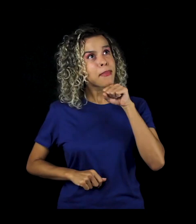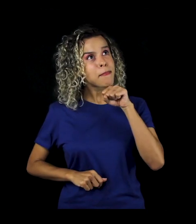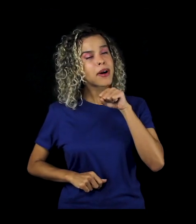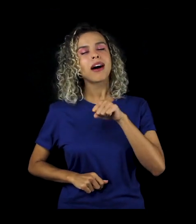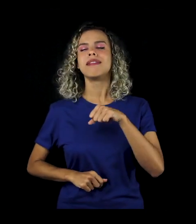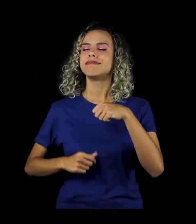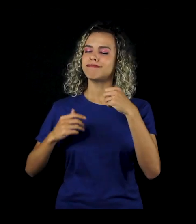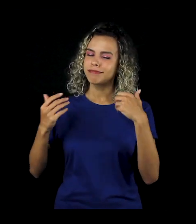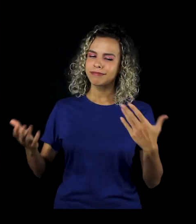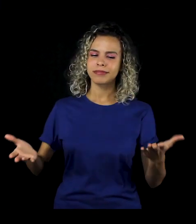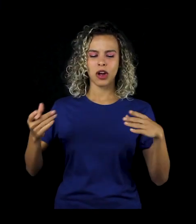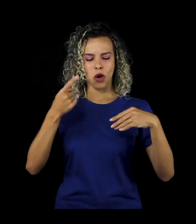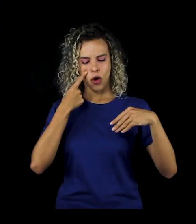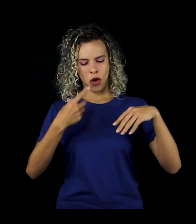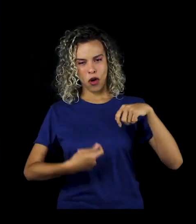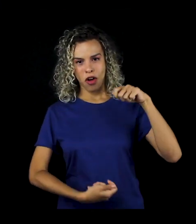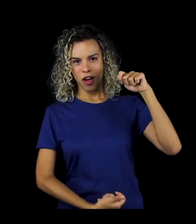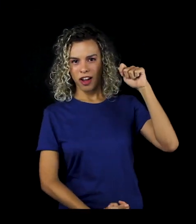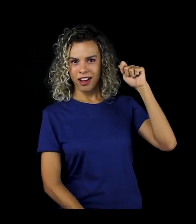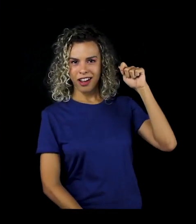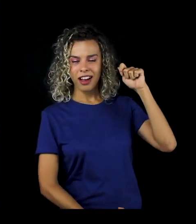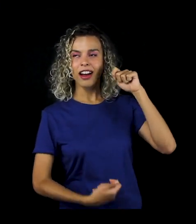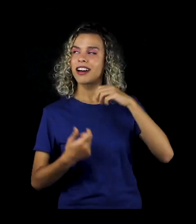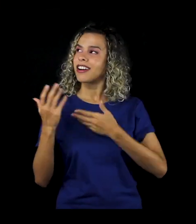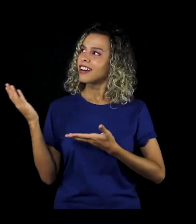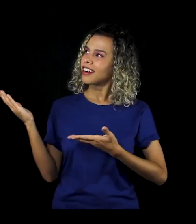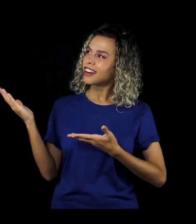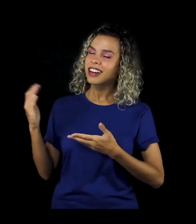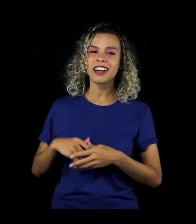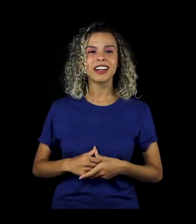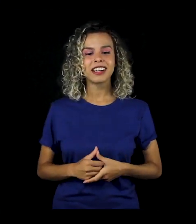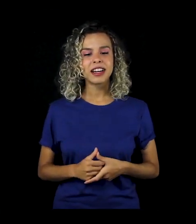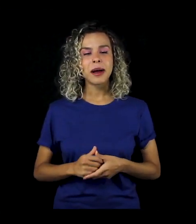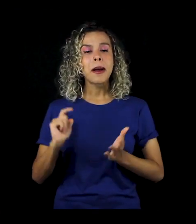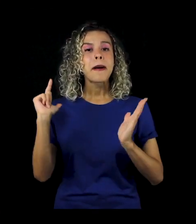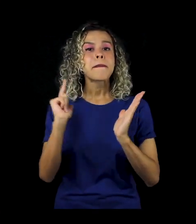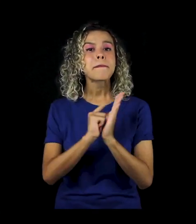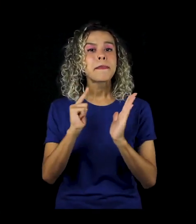Minha mãe. Olhe, pessoal, com papel sulfite.